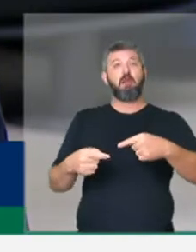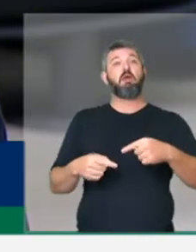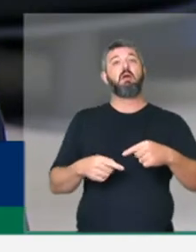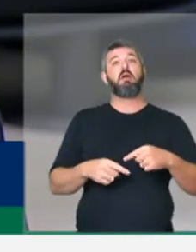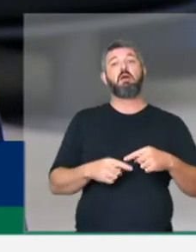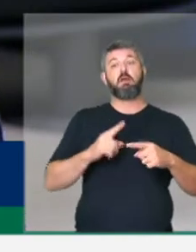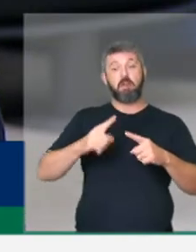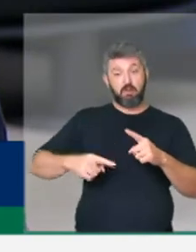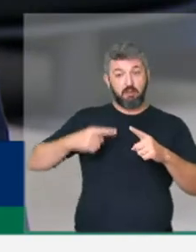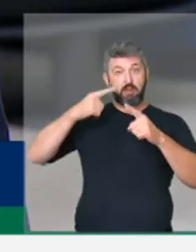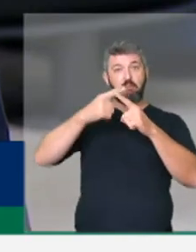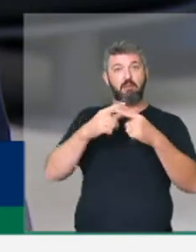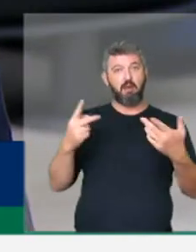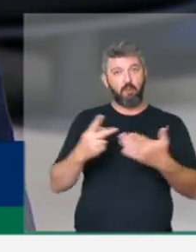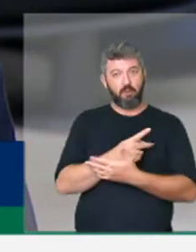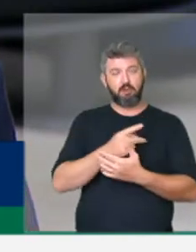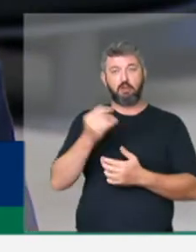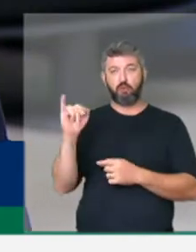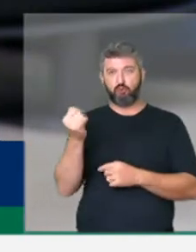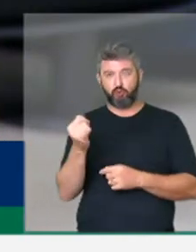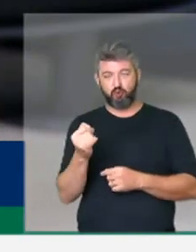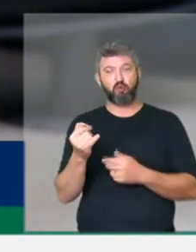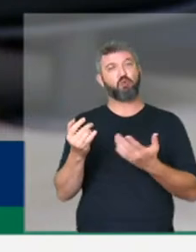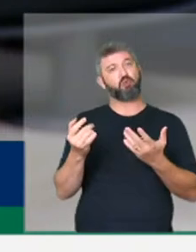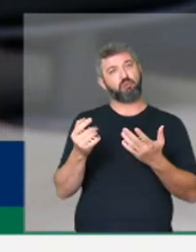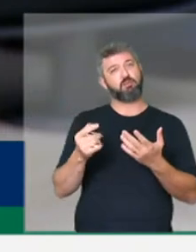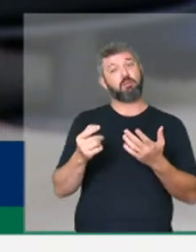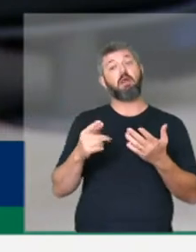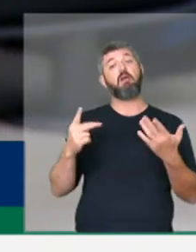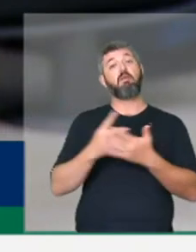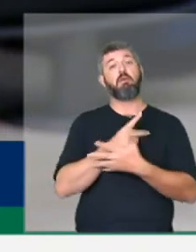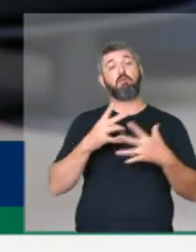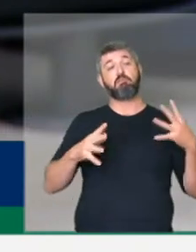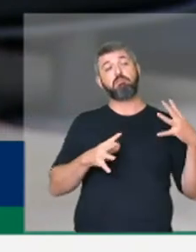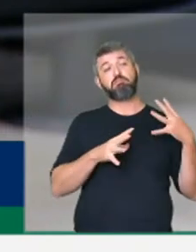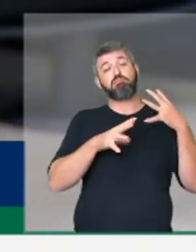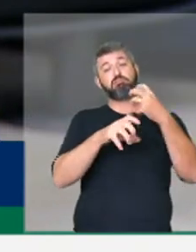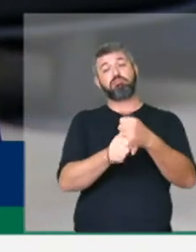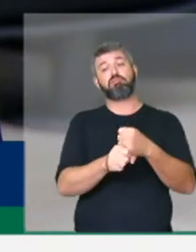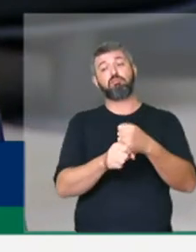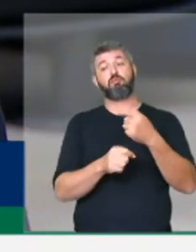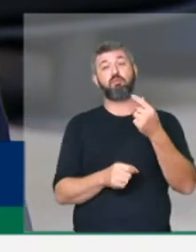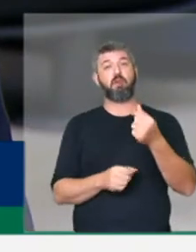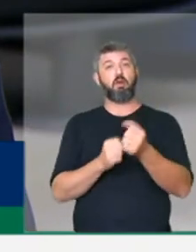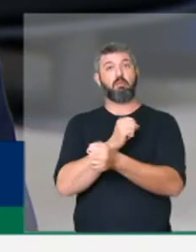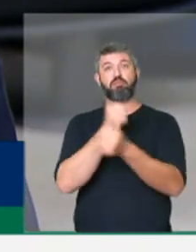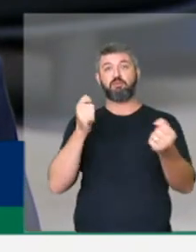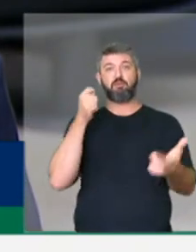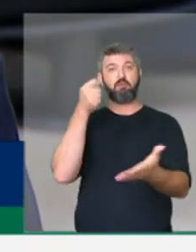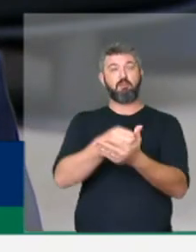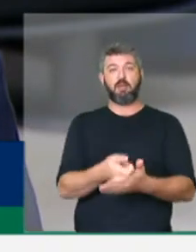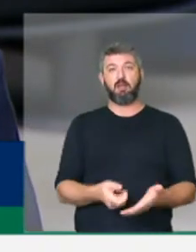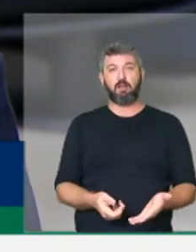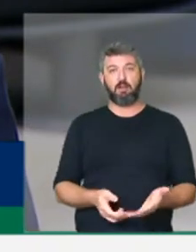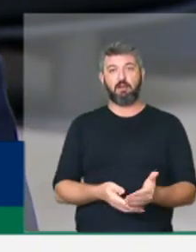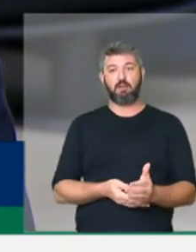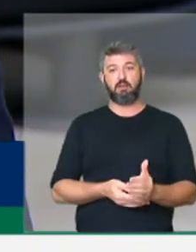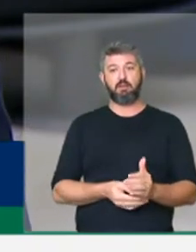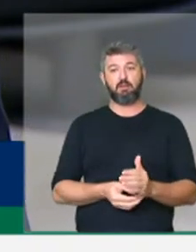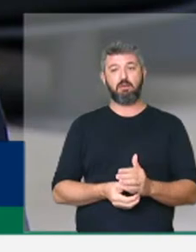NENHUMA DÍVIDA DESSA QUE TENHA MENOS DE 20, 30 ANOS. ENTÃO, TUDO ISSO FOI CRIANDO ESSE ACÚMULO E NAS DISCUSSÕES QUE NÓS TIVEMOS